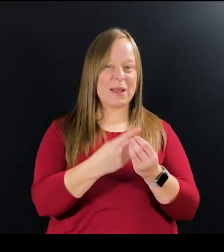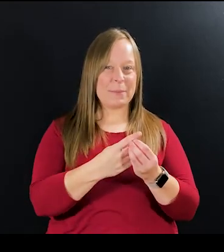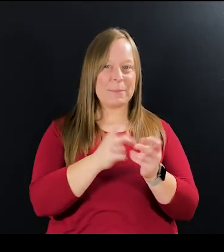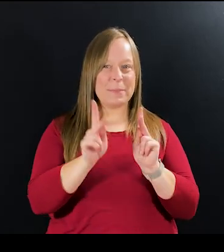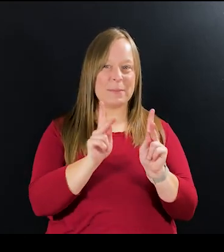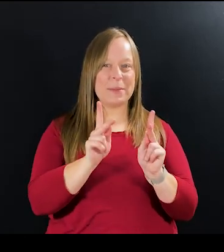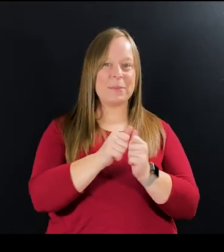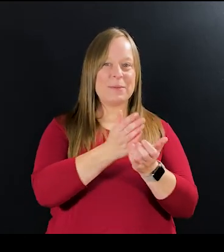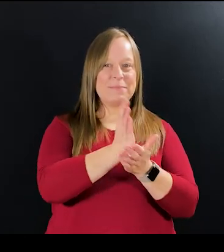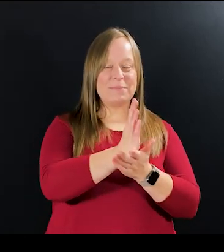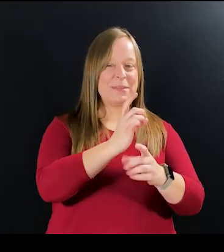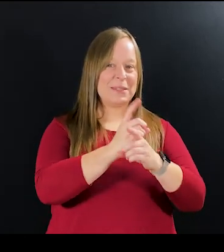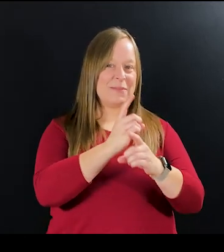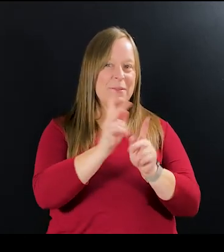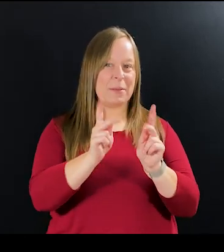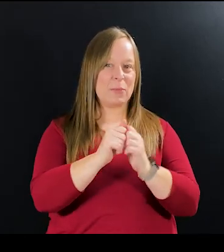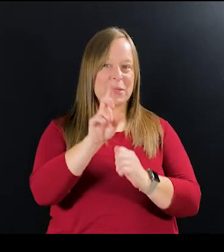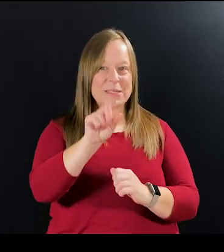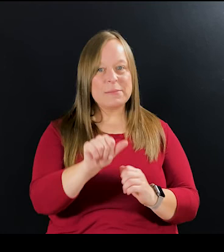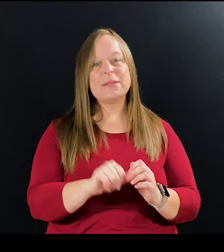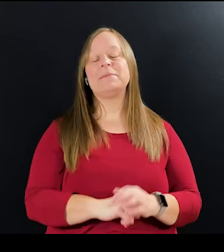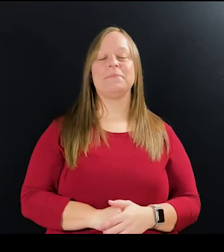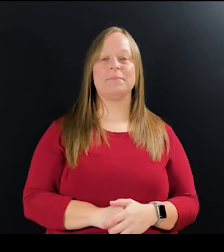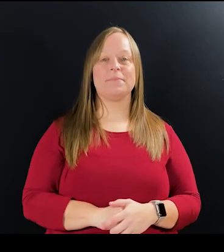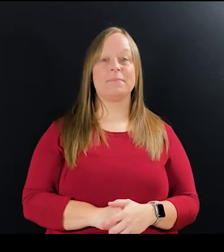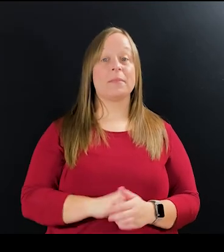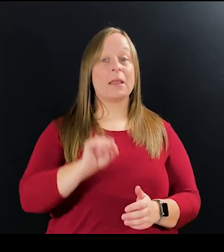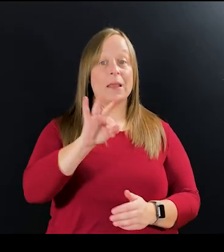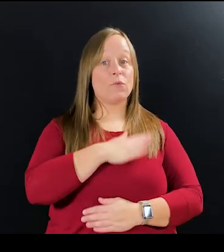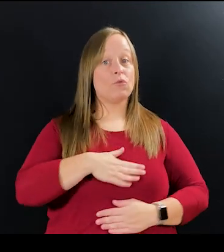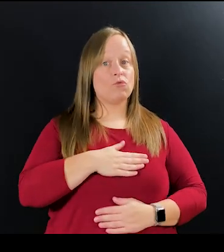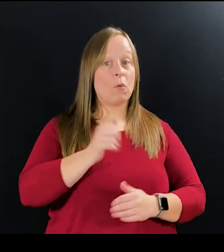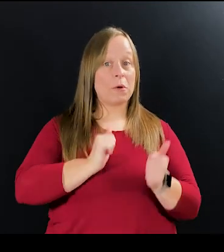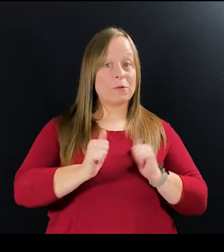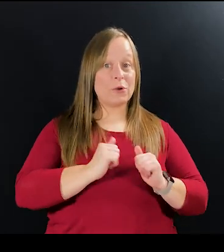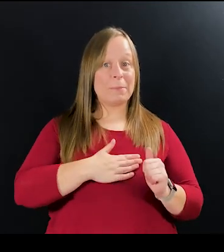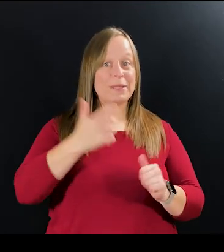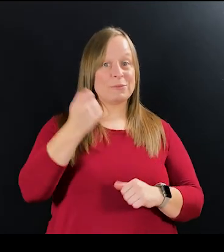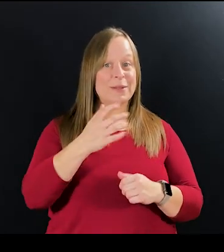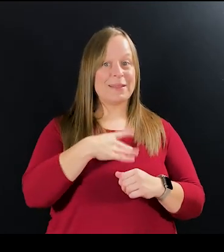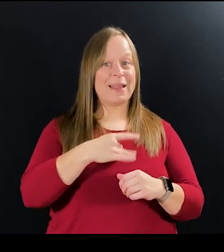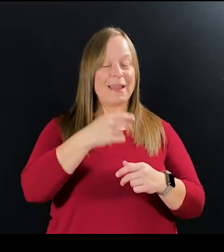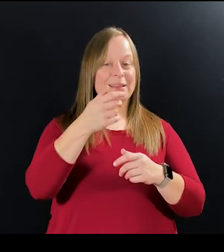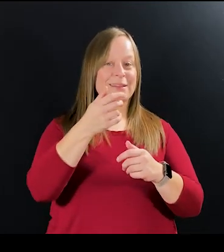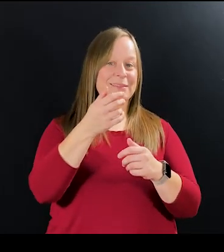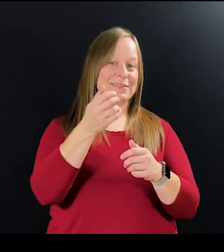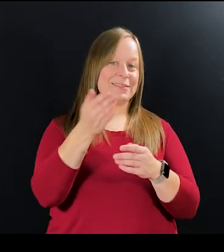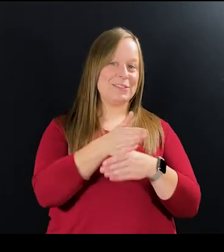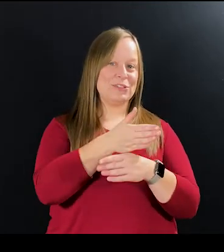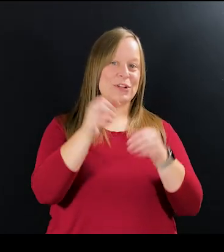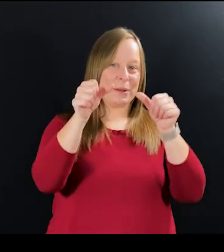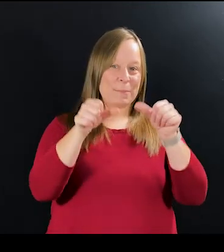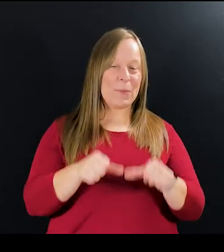de derechos y defensa de las personas con discapacidades. Si usted disfrutó de nuestro programa, asegúrese de suscribirse,